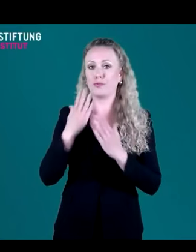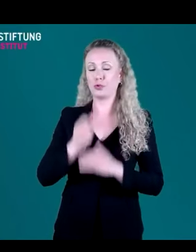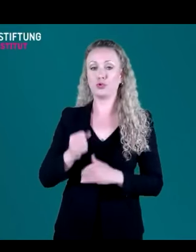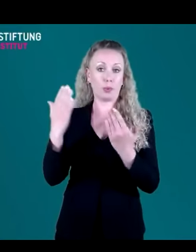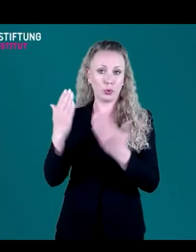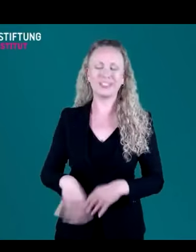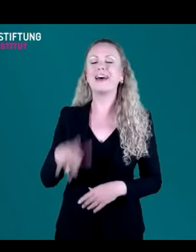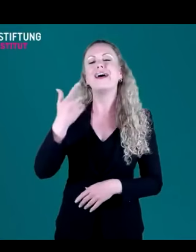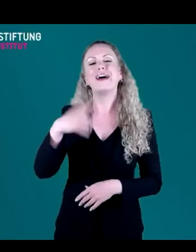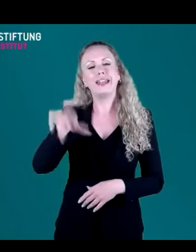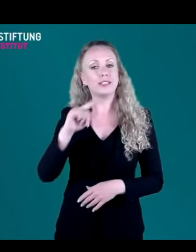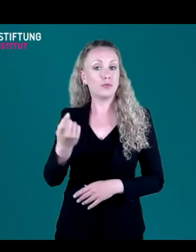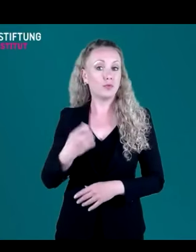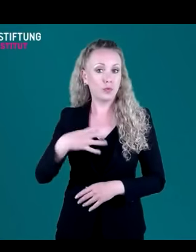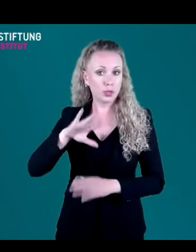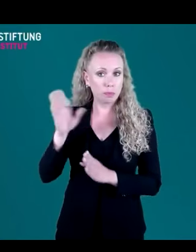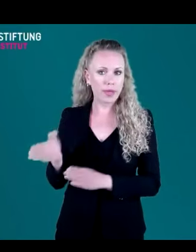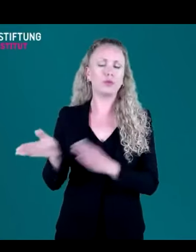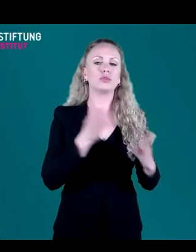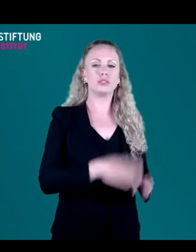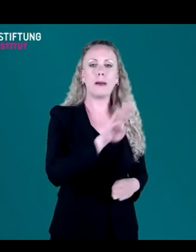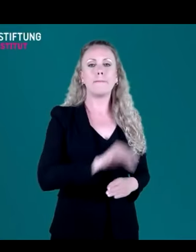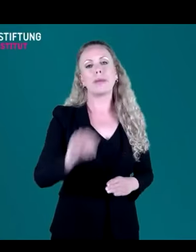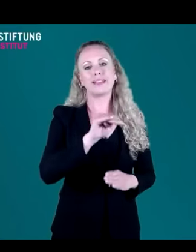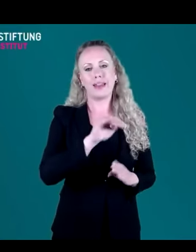Vielen Dank auch an dieser Stelle schon mal für Ihre Unterstützung.